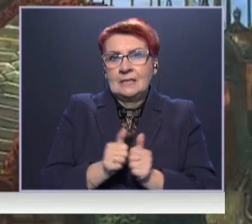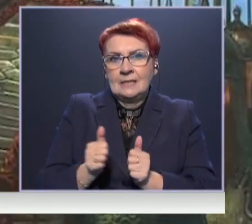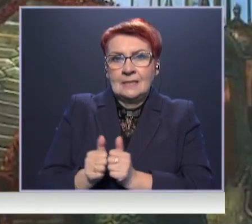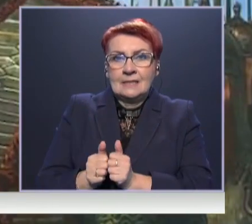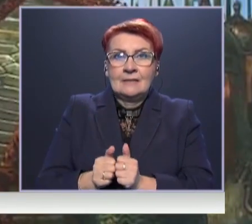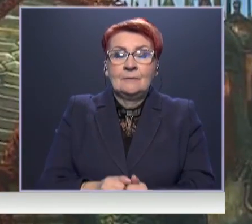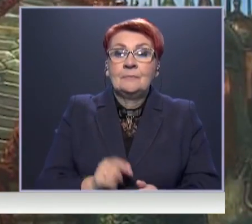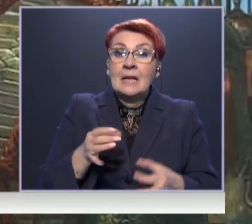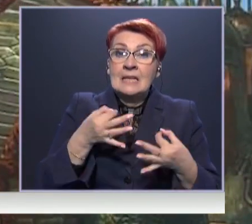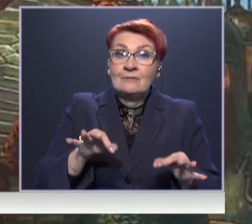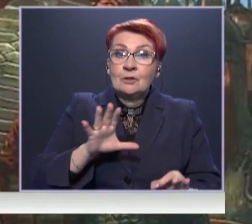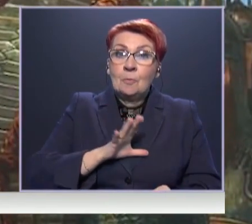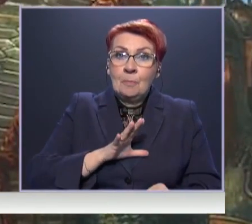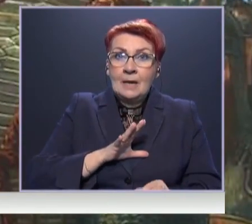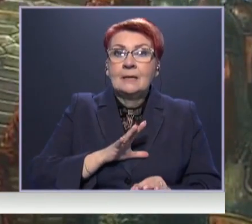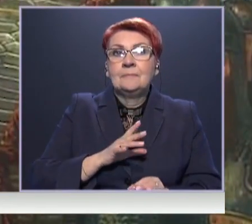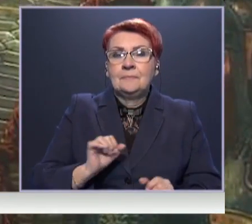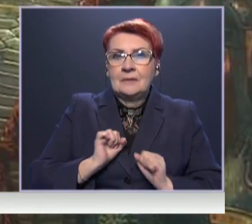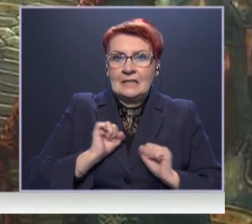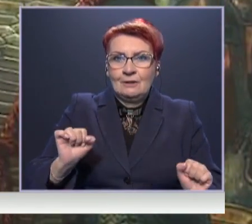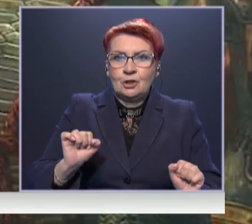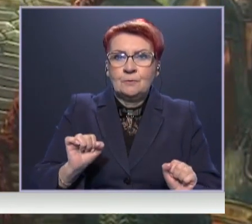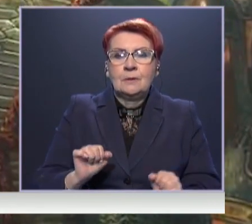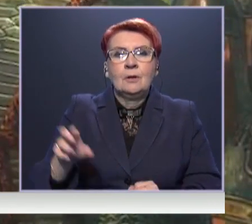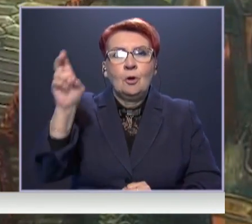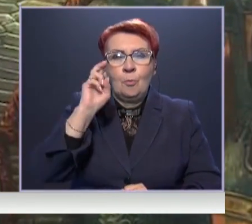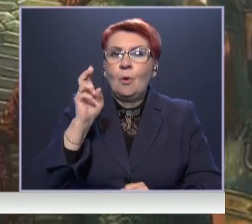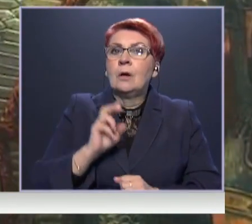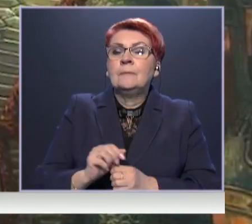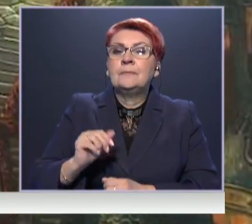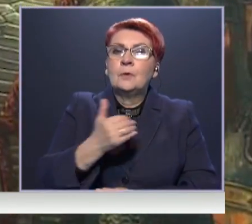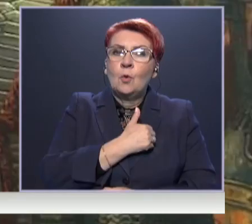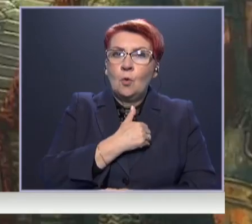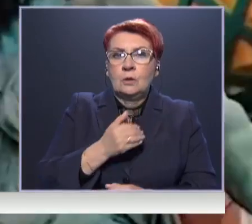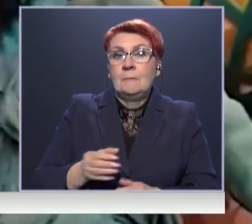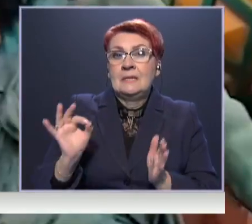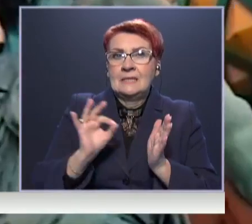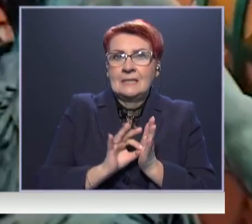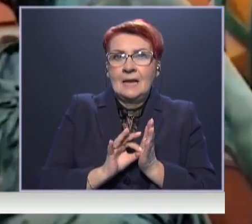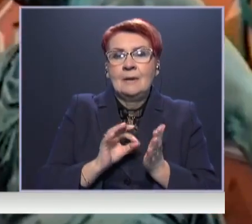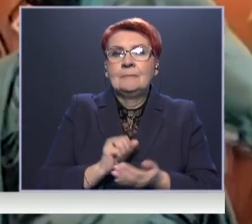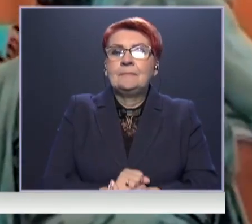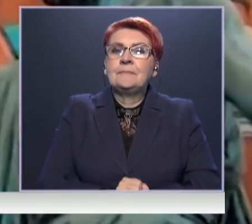освободители были движимы исключительно богоугодными целями и не ставили перед собой ни одной утилитарной